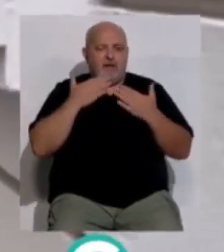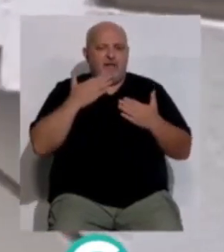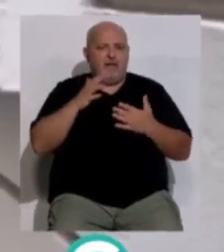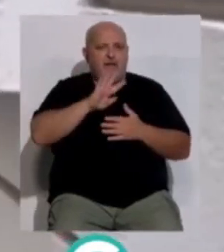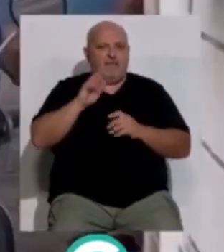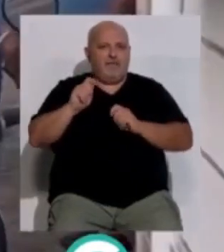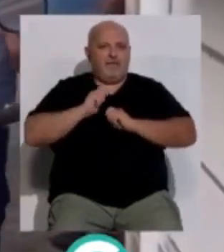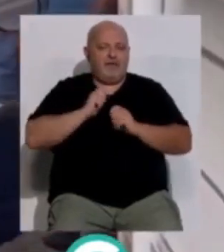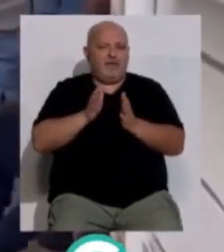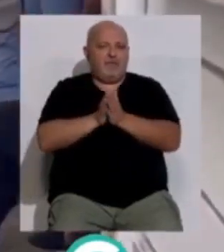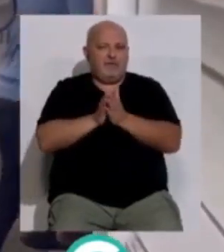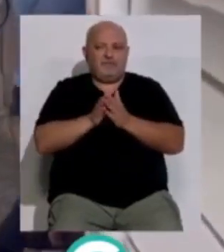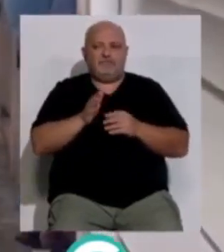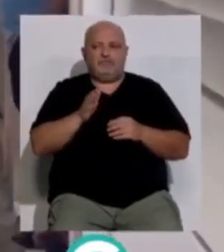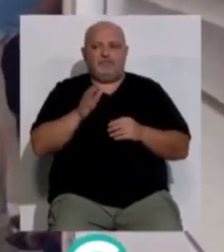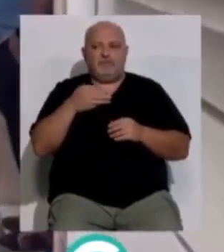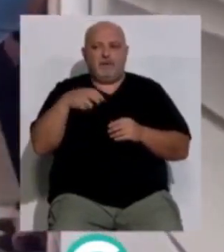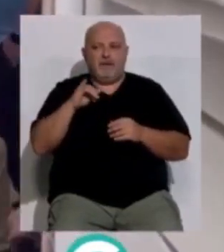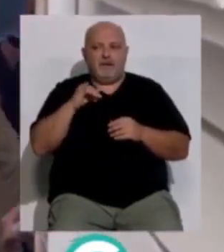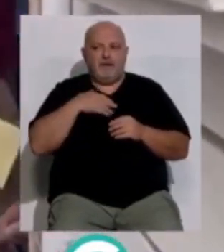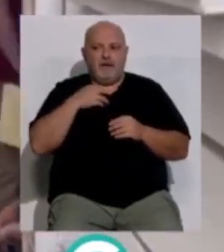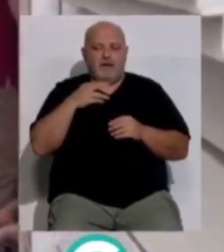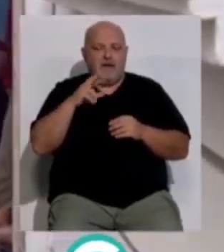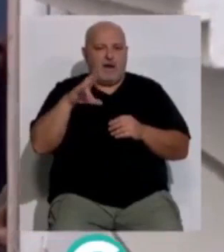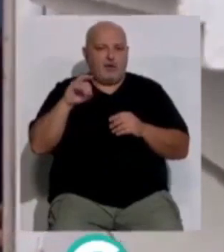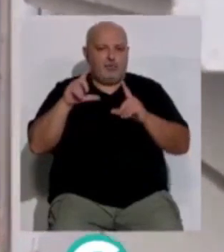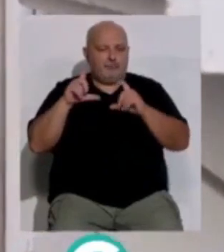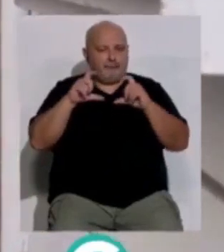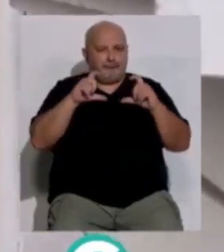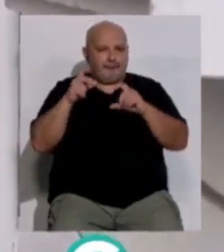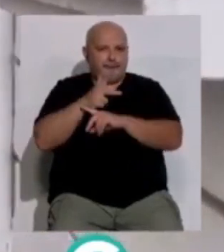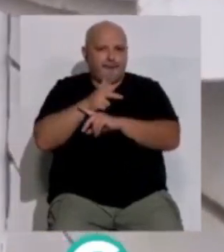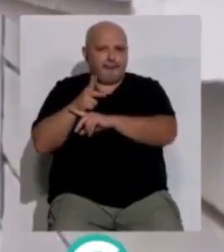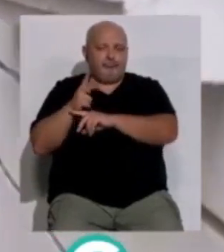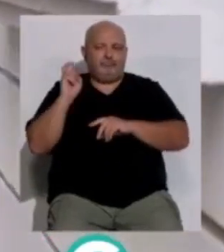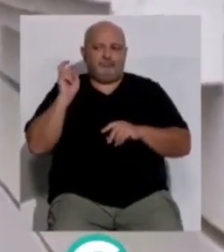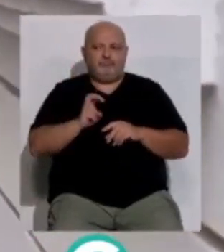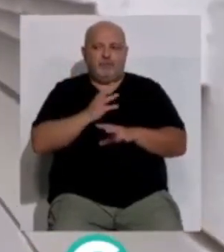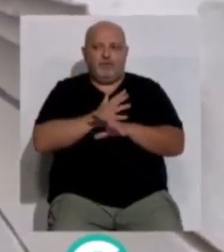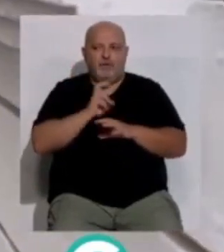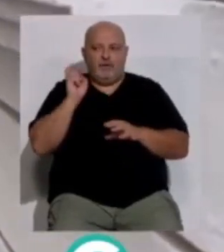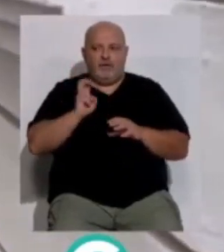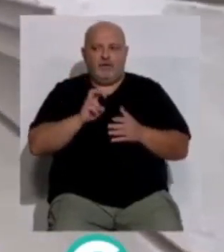imágenes del compañero Beni Arroyo que estaba pendiente de la llegada del futbolista que pudo